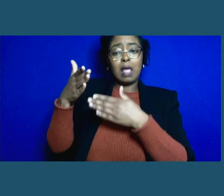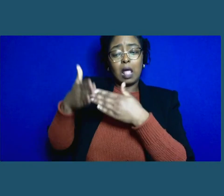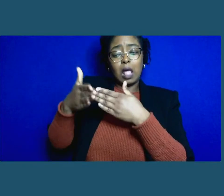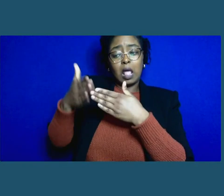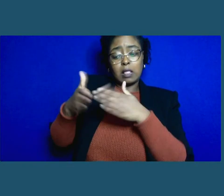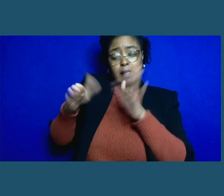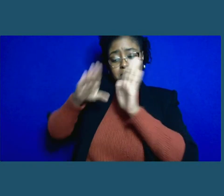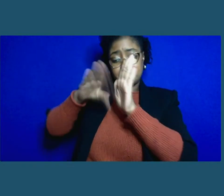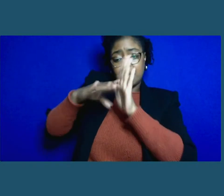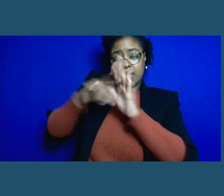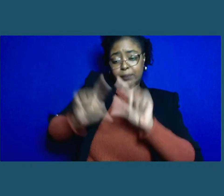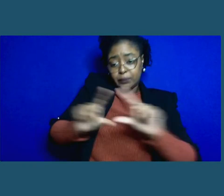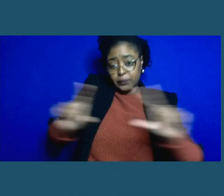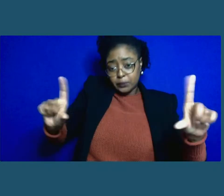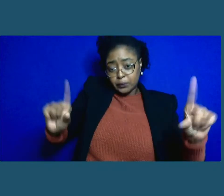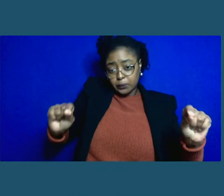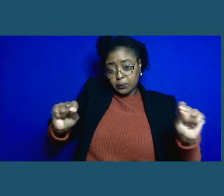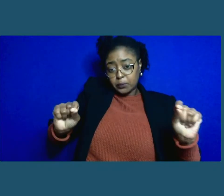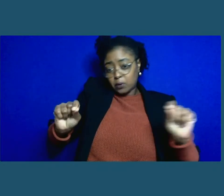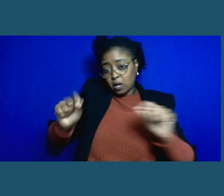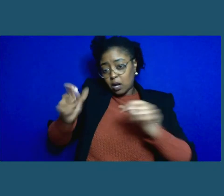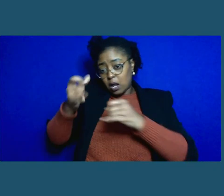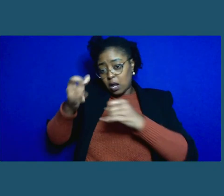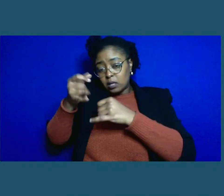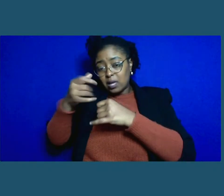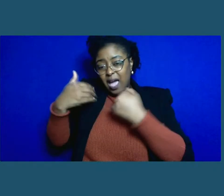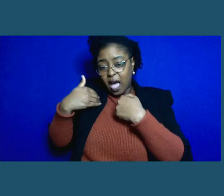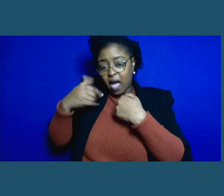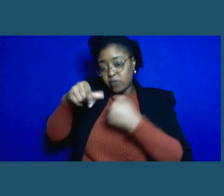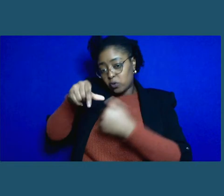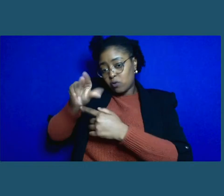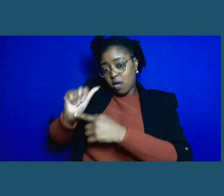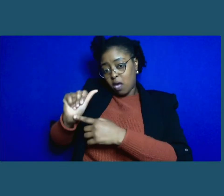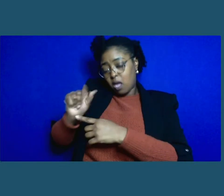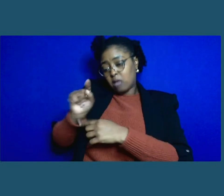fue ellos de que vale esto para